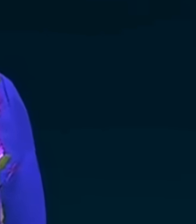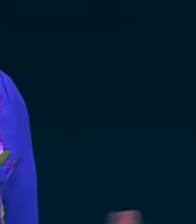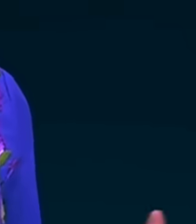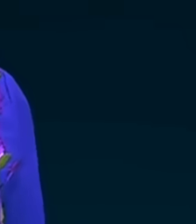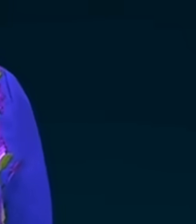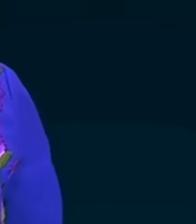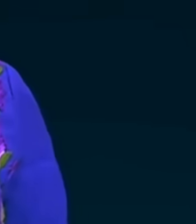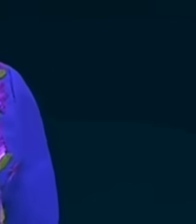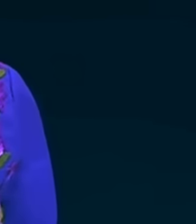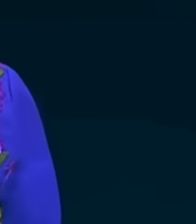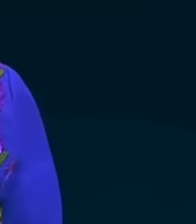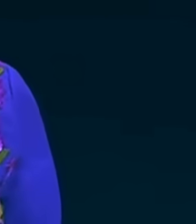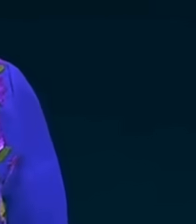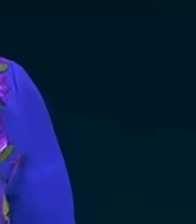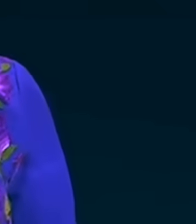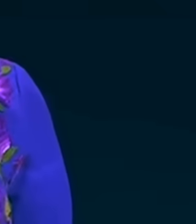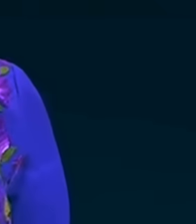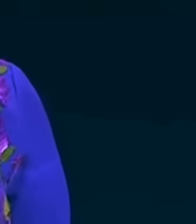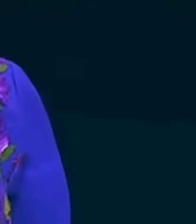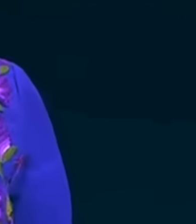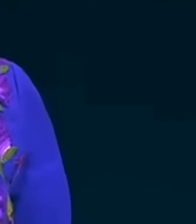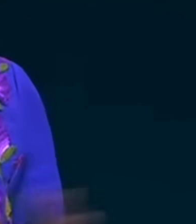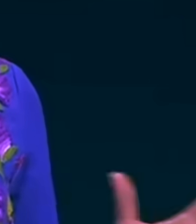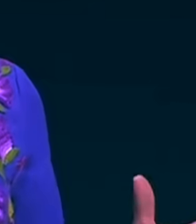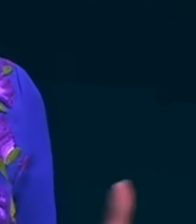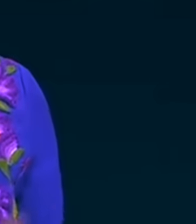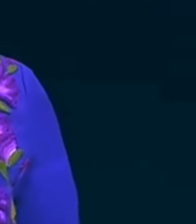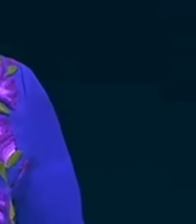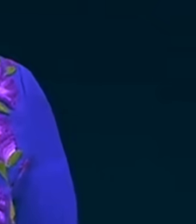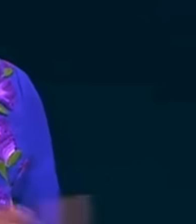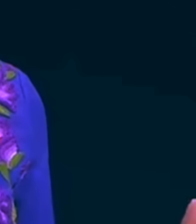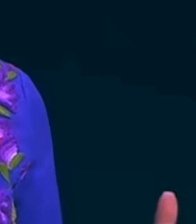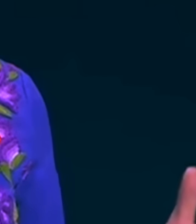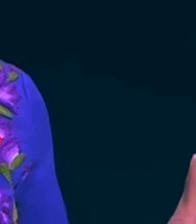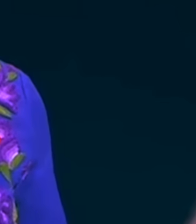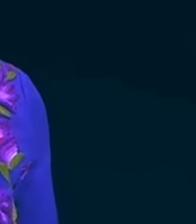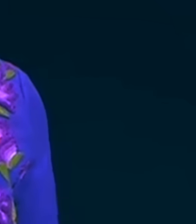desde tiempos ancestrales. Será la tercera vez que México recibirá una Copa del Mundo,